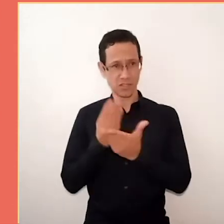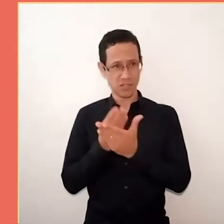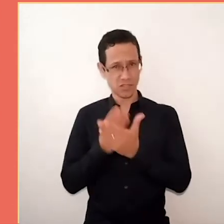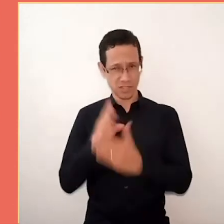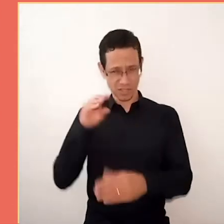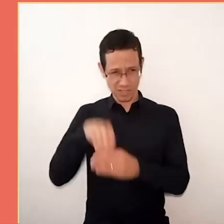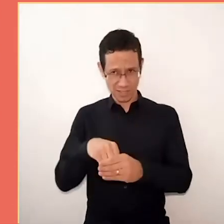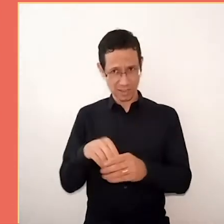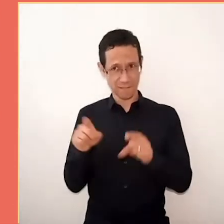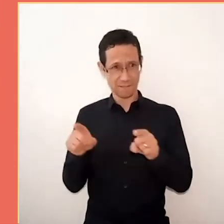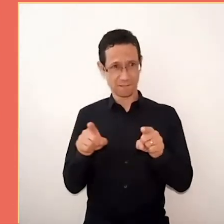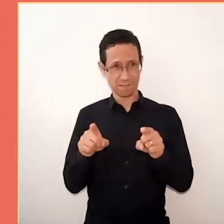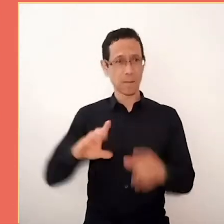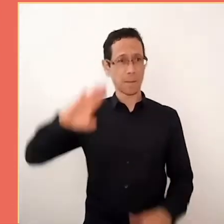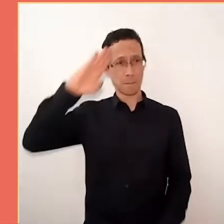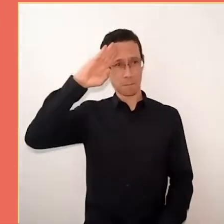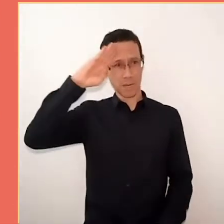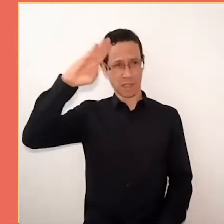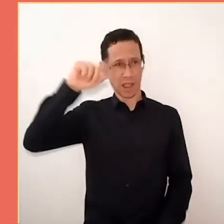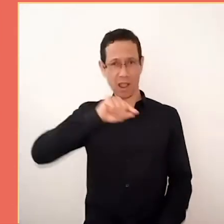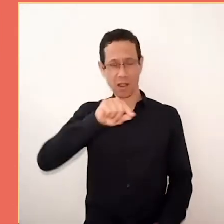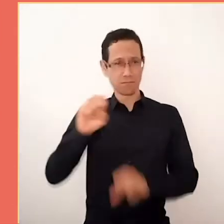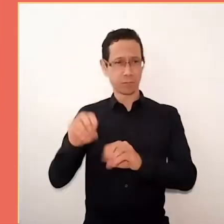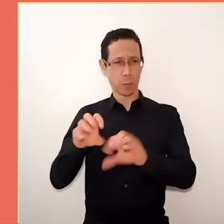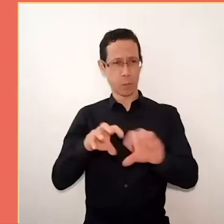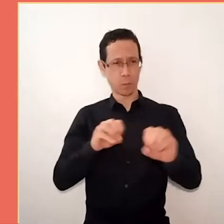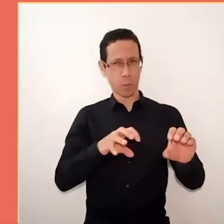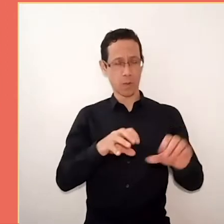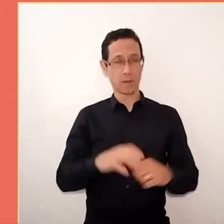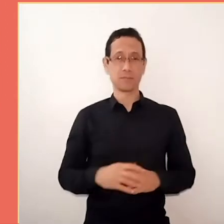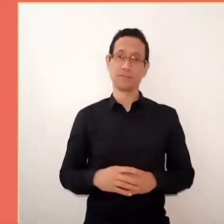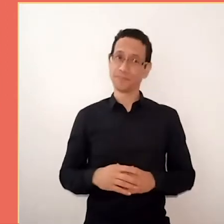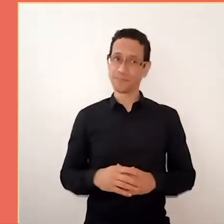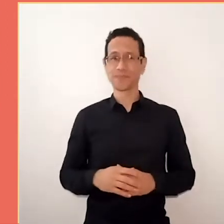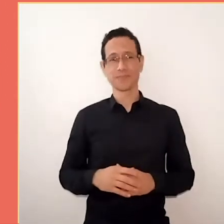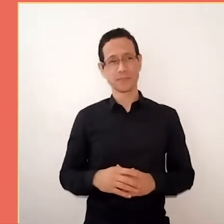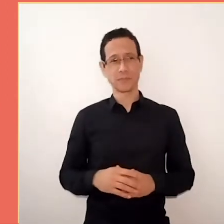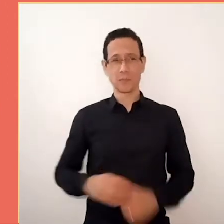e disciplina, antes de mais nada, não, o que nós queremos formar